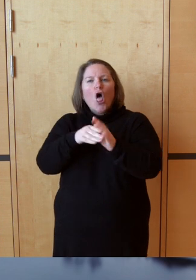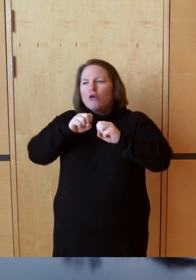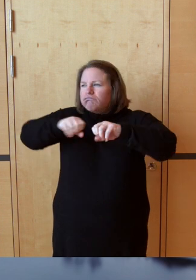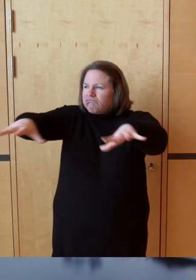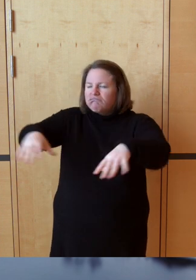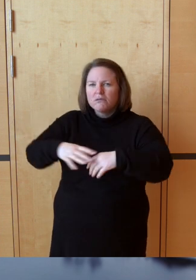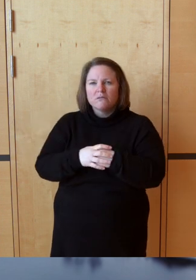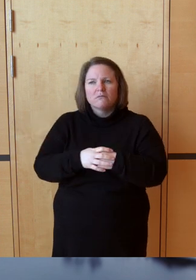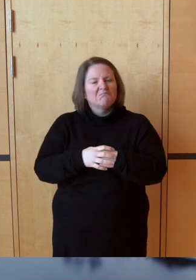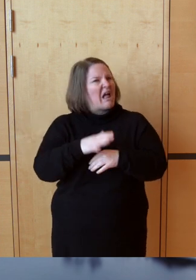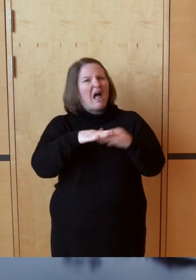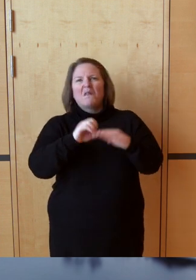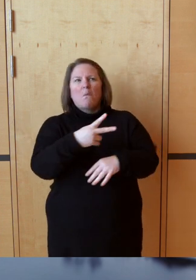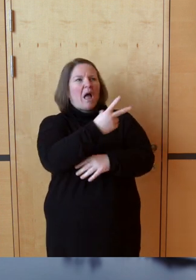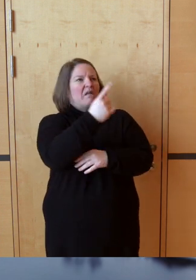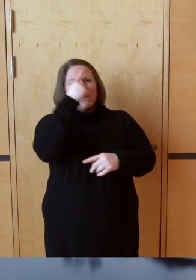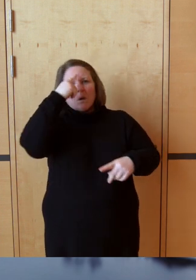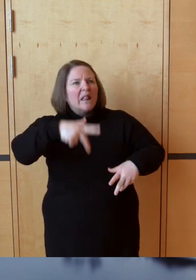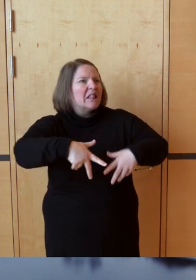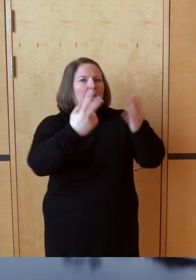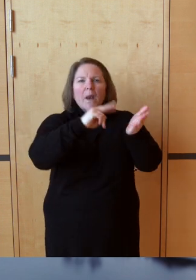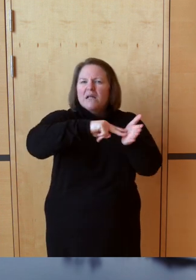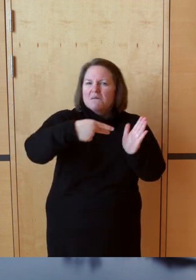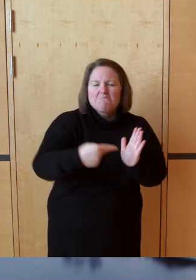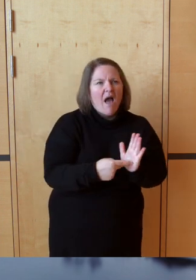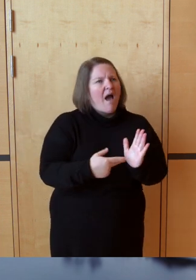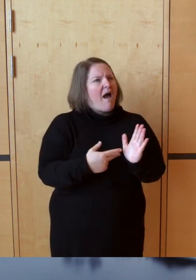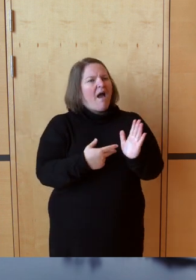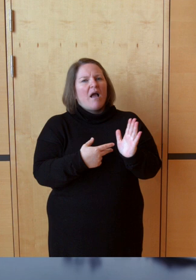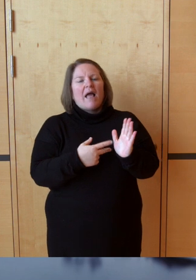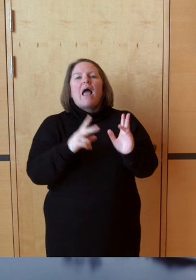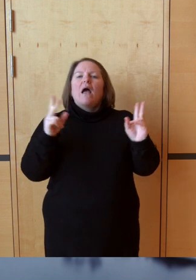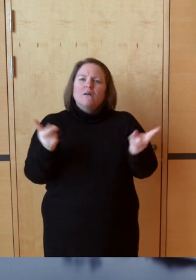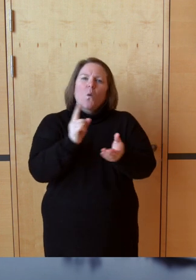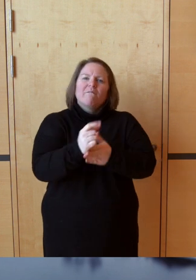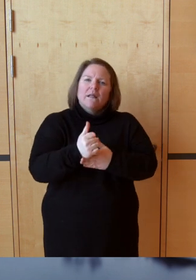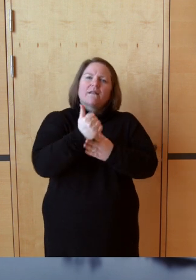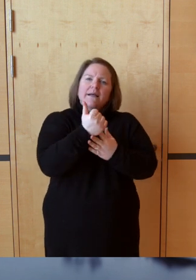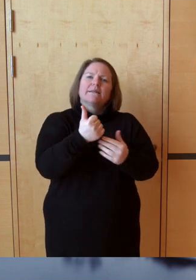Till exempel kultur arrangemang eller så där man ofta ändå ansöker om tillstånd